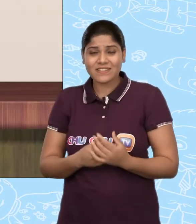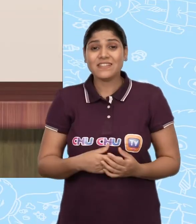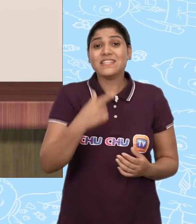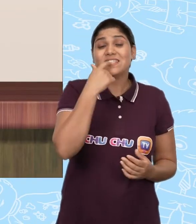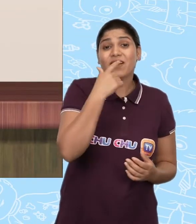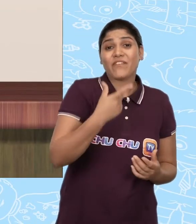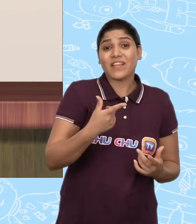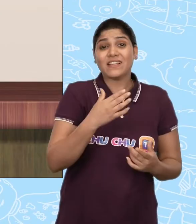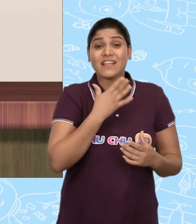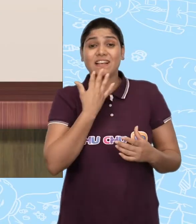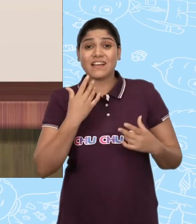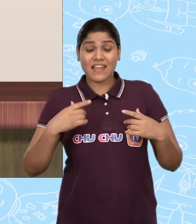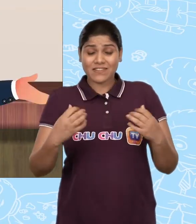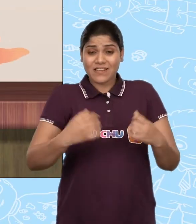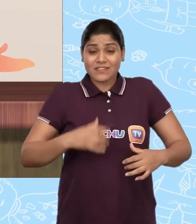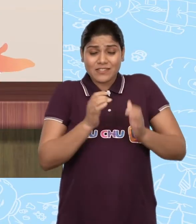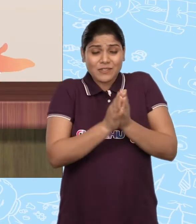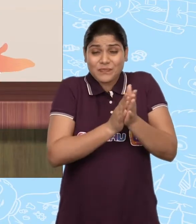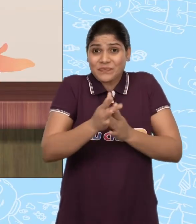सफ़ेद है एक आर्कषक रंग।